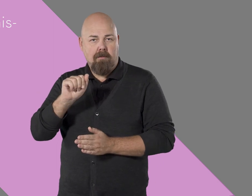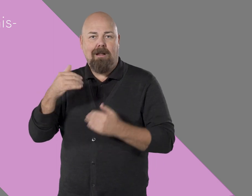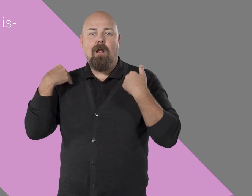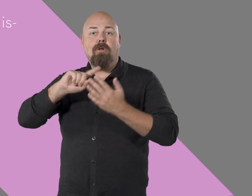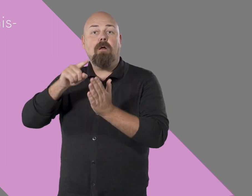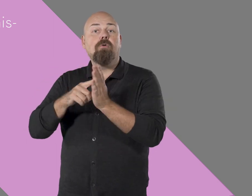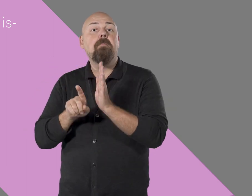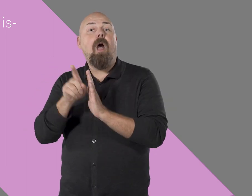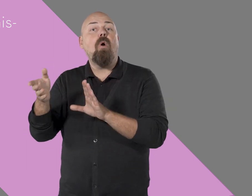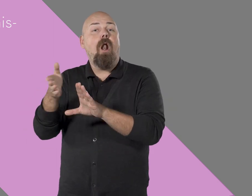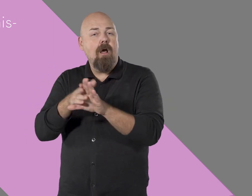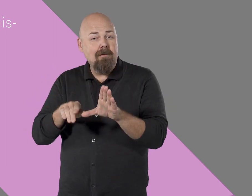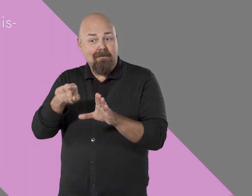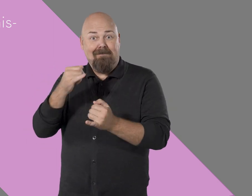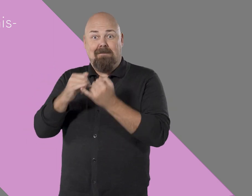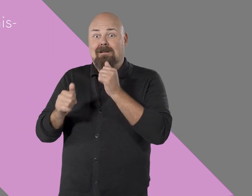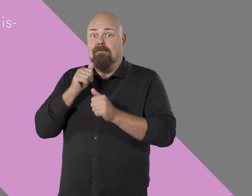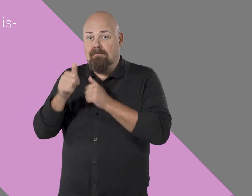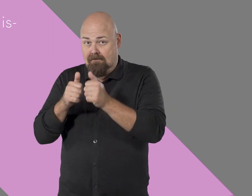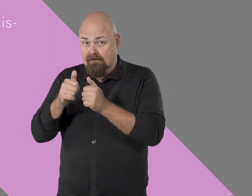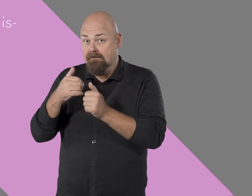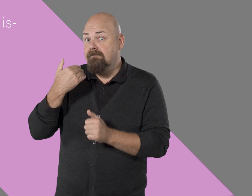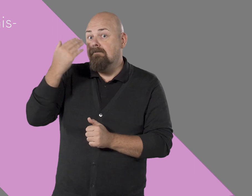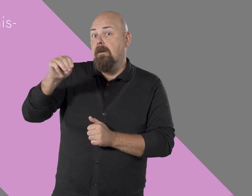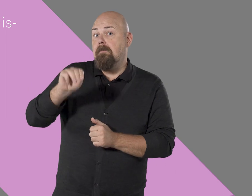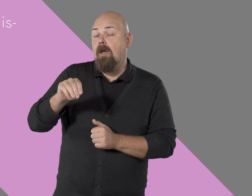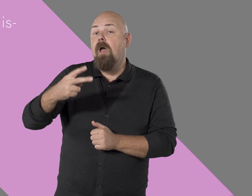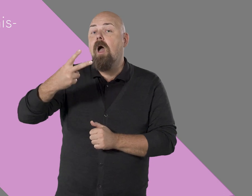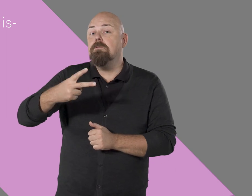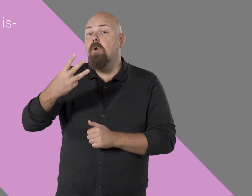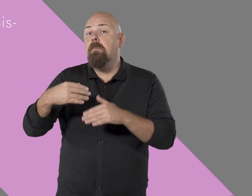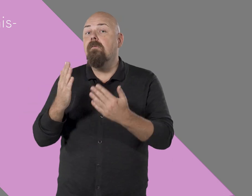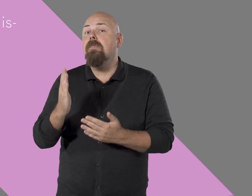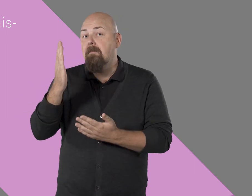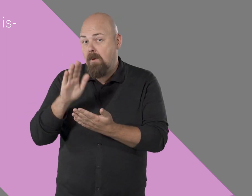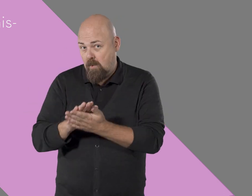nuorten talvileirille ilmoittautuminen päättyy puolestaan päivää myöhemmin, - maanantaina 23.1.